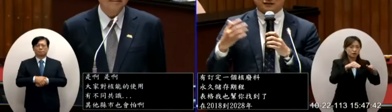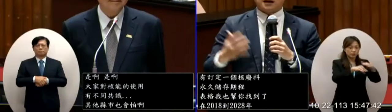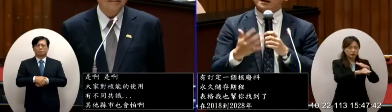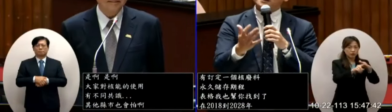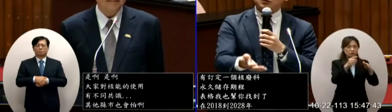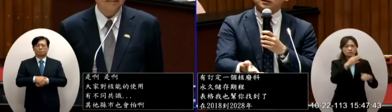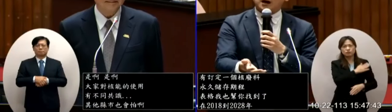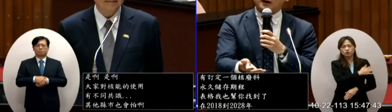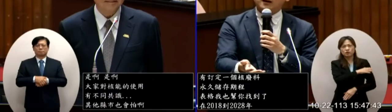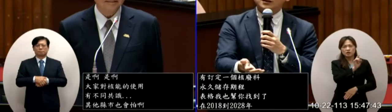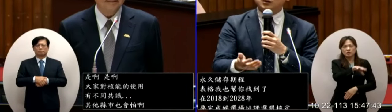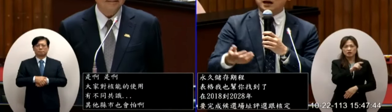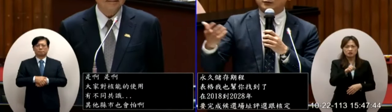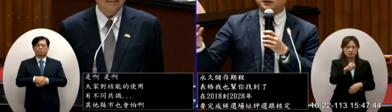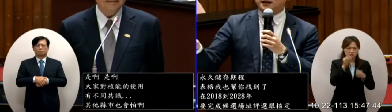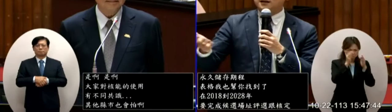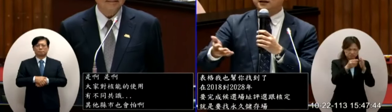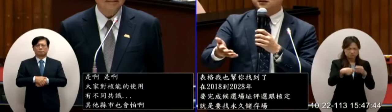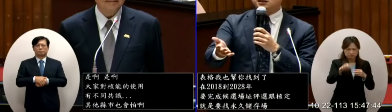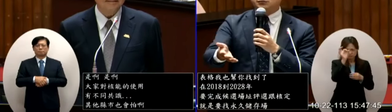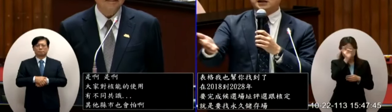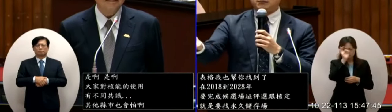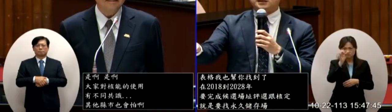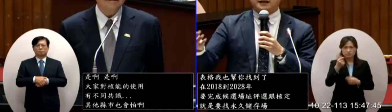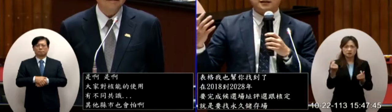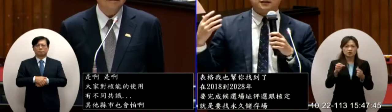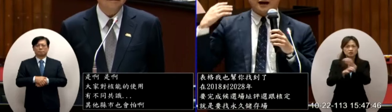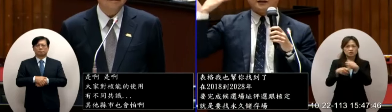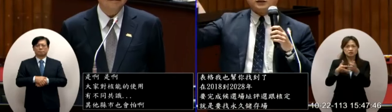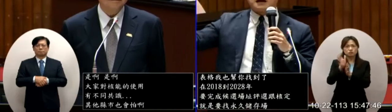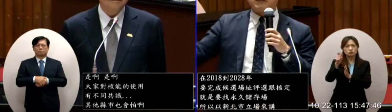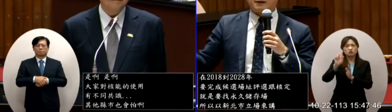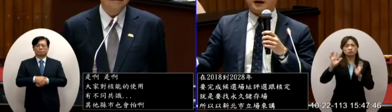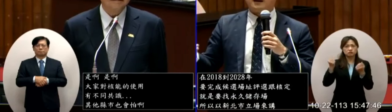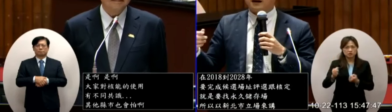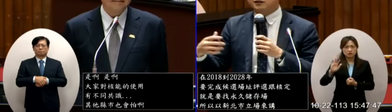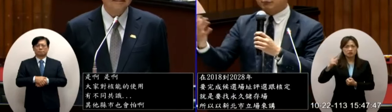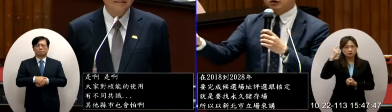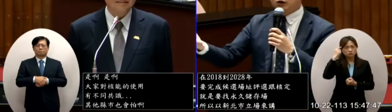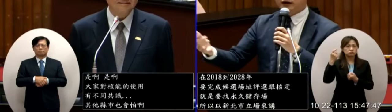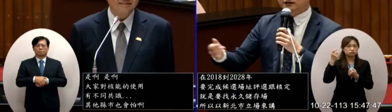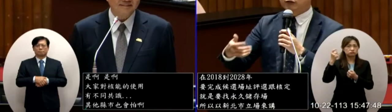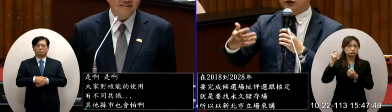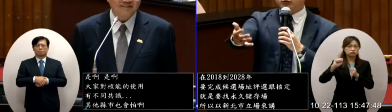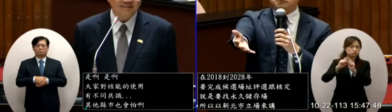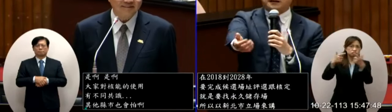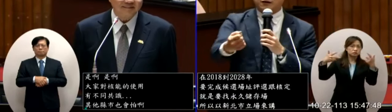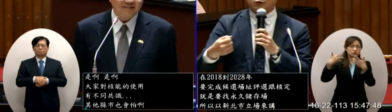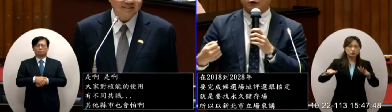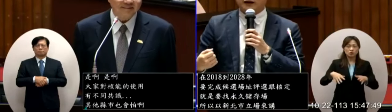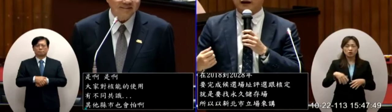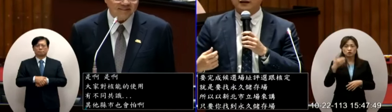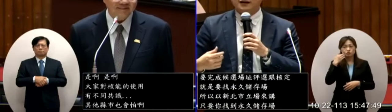你只要認真去找 就像我們現在經濟部長不在 但是他很多想法 電不夠可以到菲律賓把電運回來